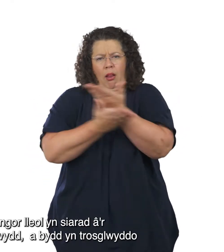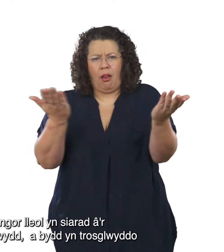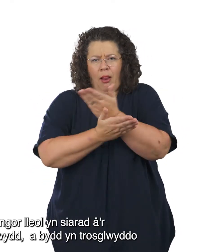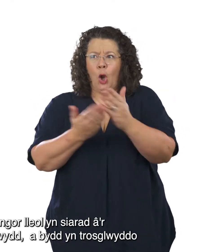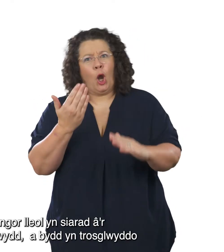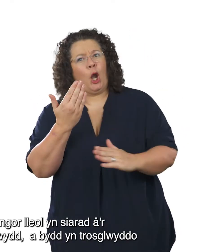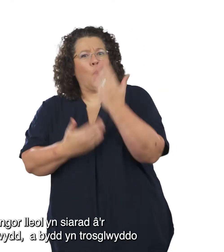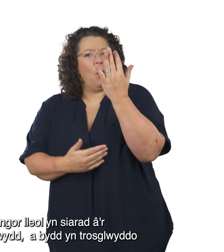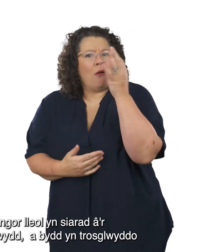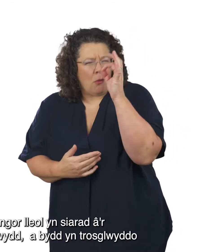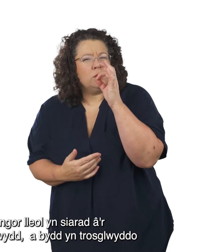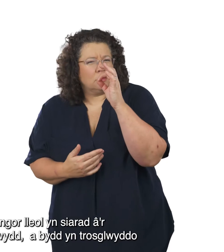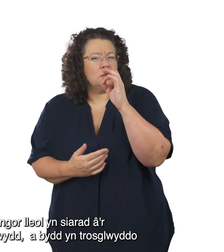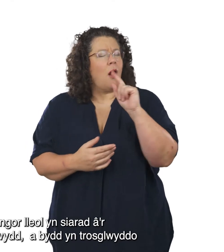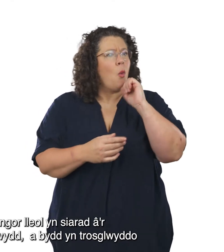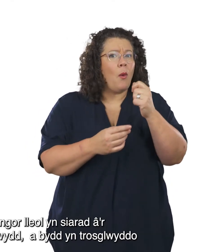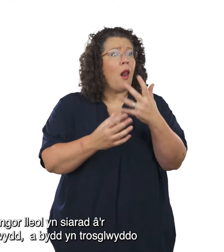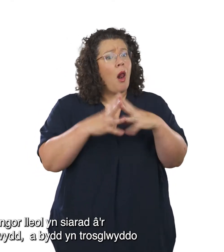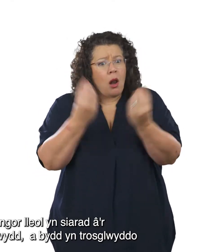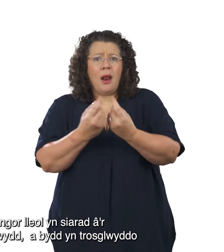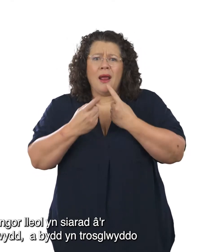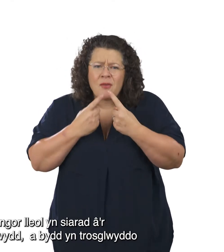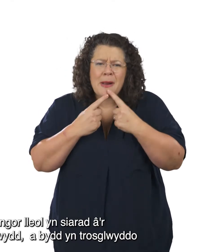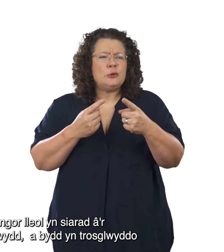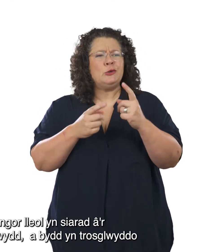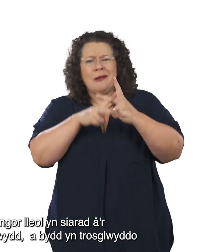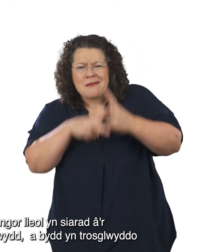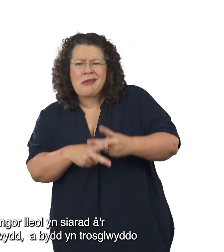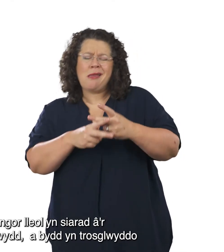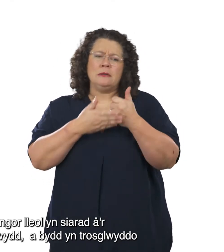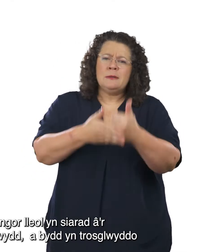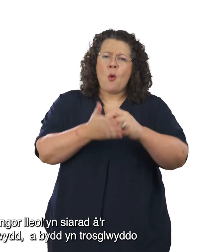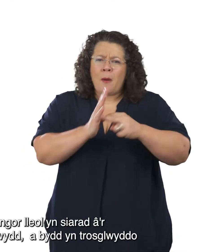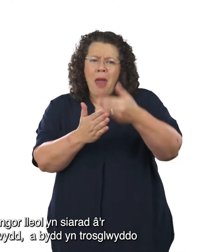Bydd eich hen gyngor lleol yn siarad â'r cyngor yn eich ardal newydd, a bydd yn trosglwyddo